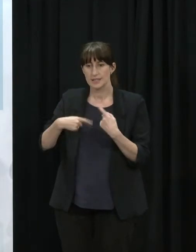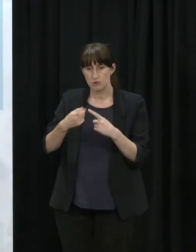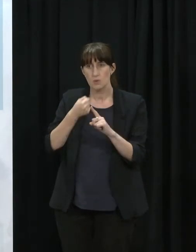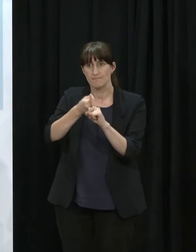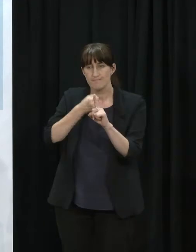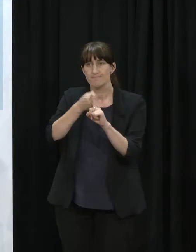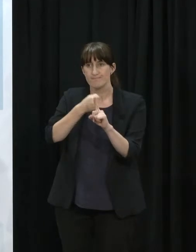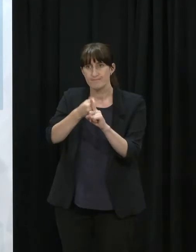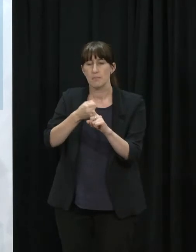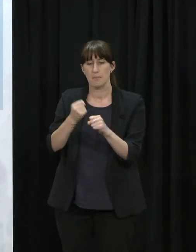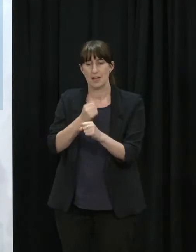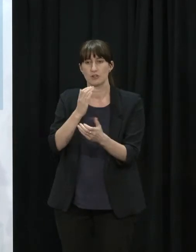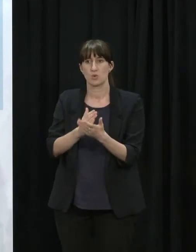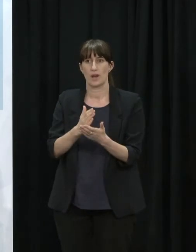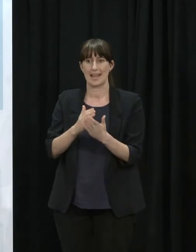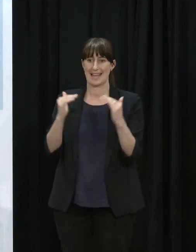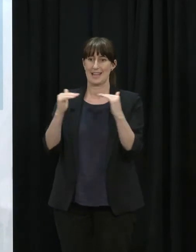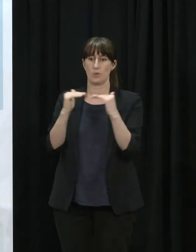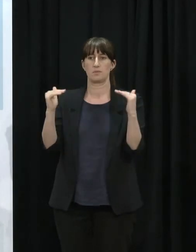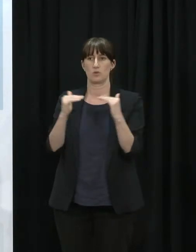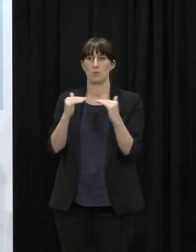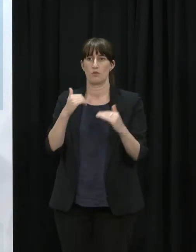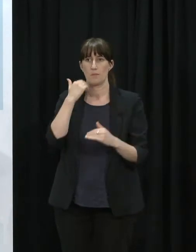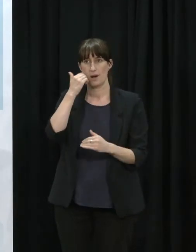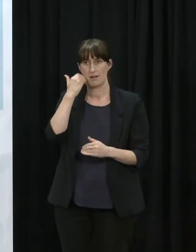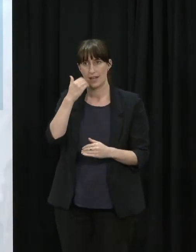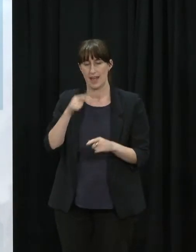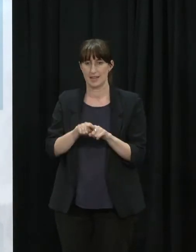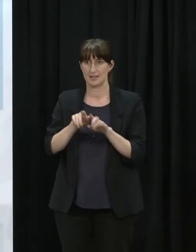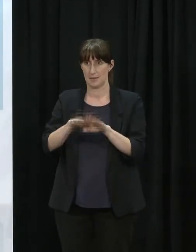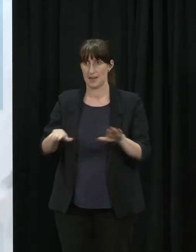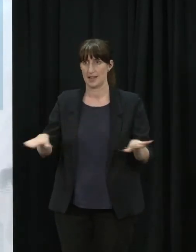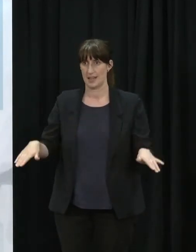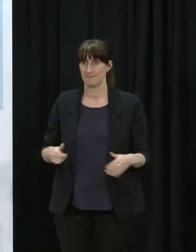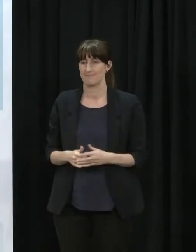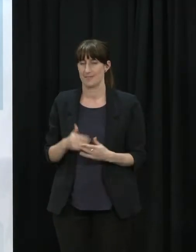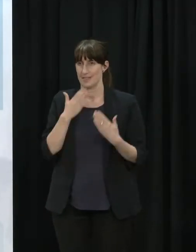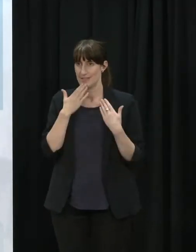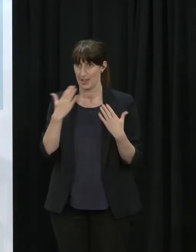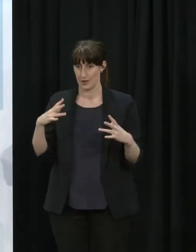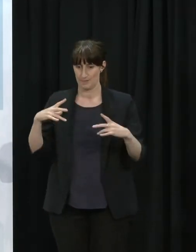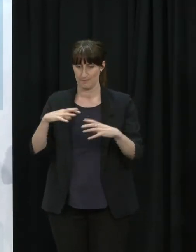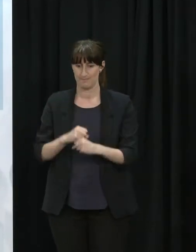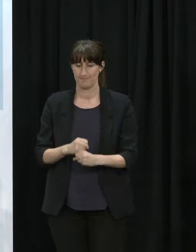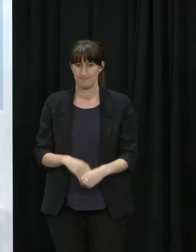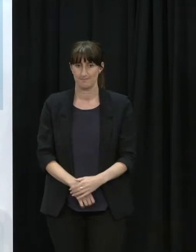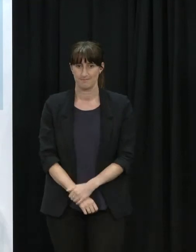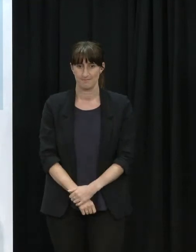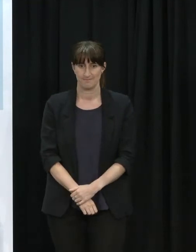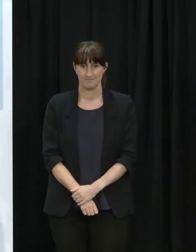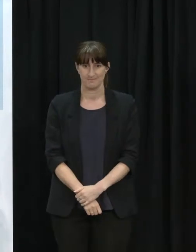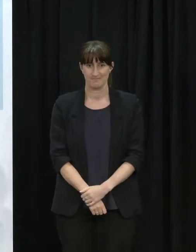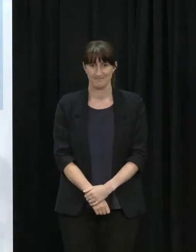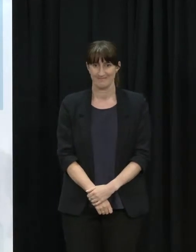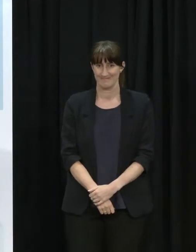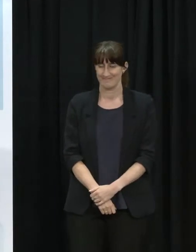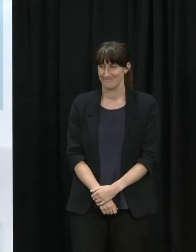hei waahi e kii ana matou kei te tino harikoa matou ki te te whakaputanga werohanga mo te